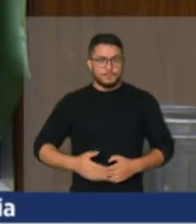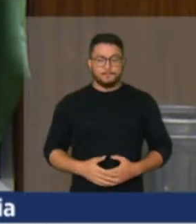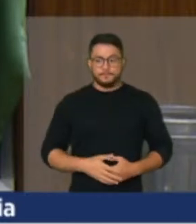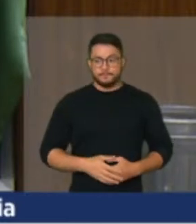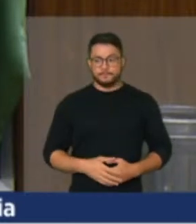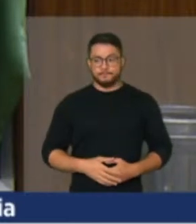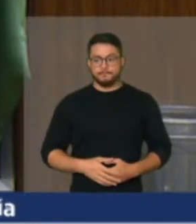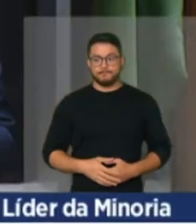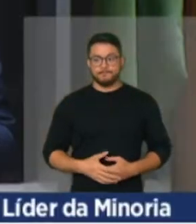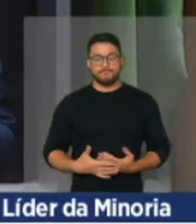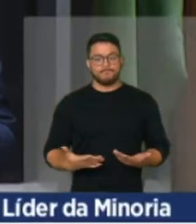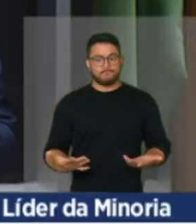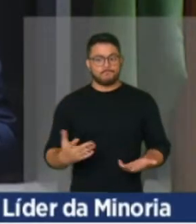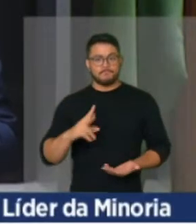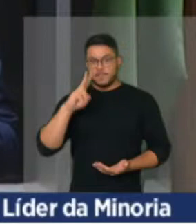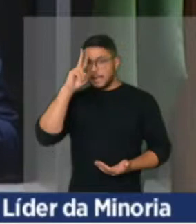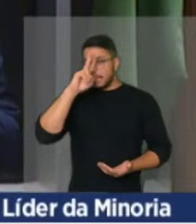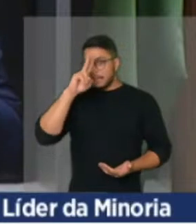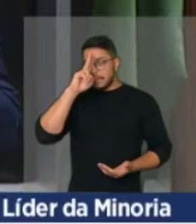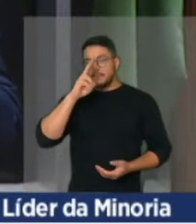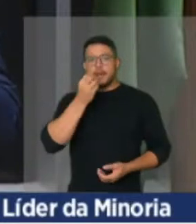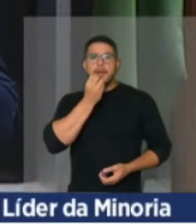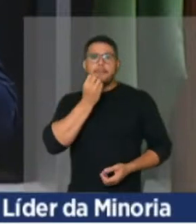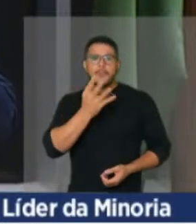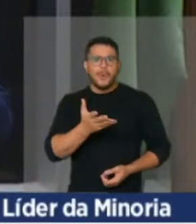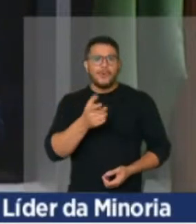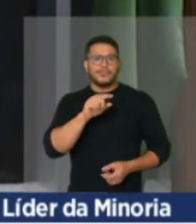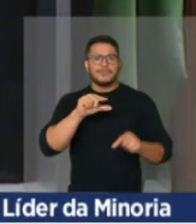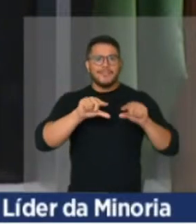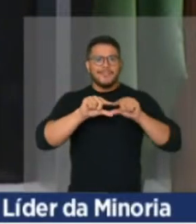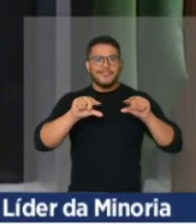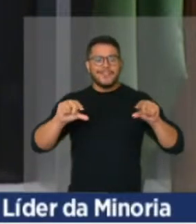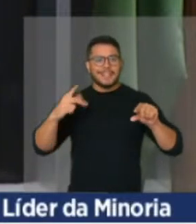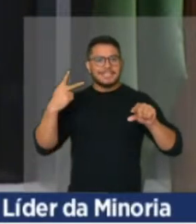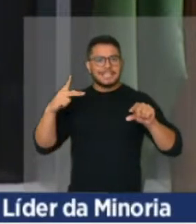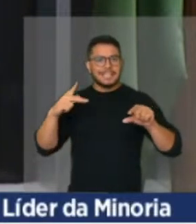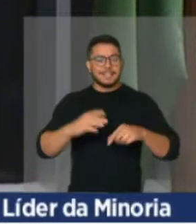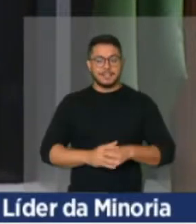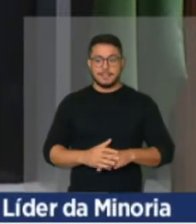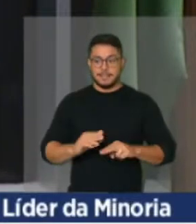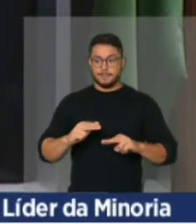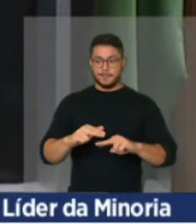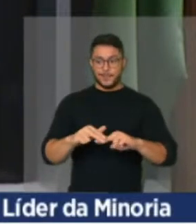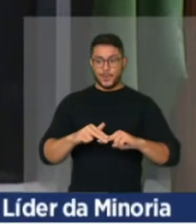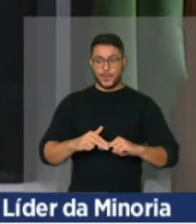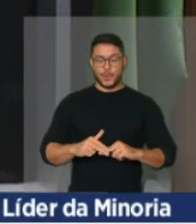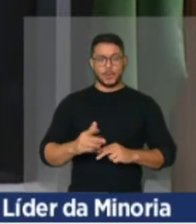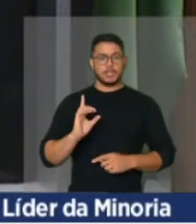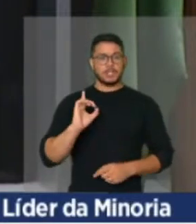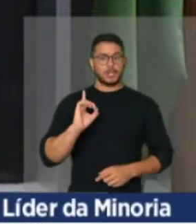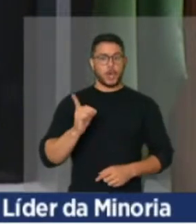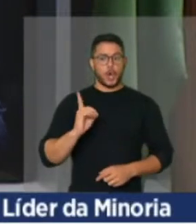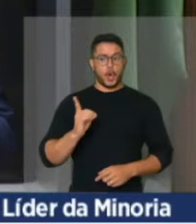HOJE. PORQUE, NA VERDADE, O DÓLAR MENCIONADO PELO MINISTRO PAULO GUEDES, MINISTRO DA ECONOMIA, CAUSOU INDIGNAÇÃO NO MINISTRO,